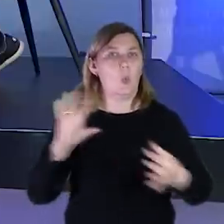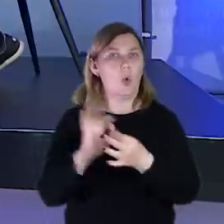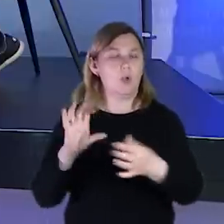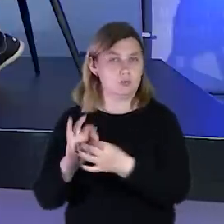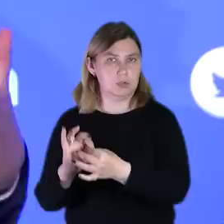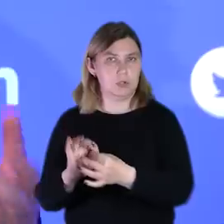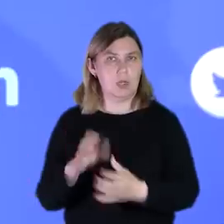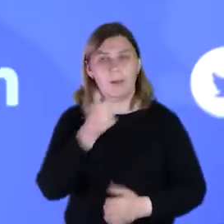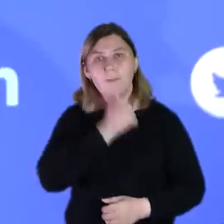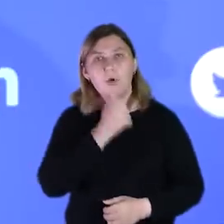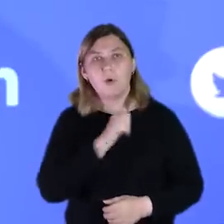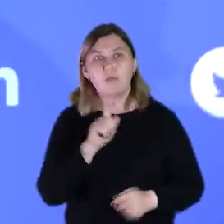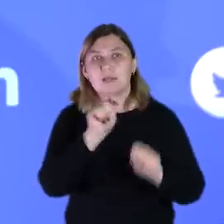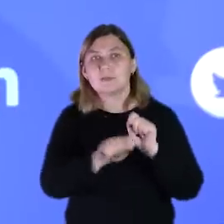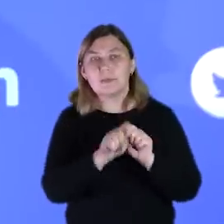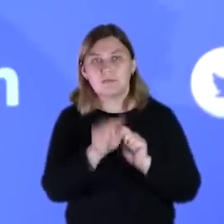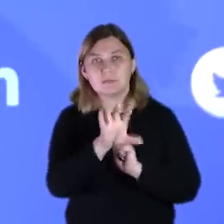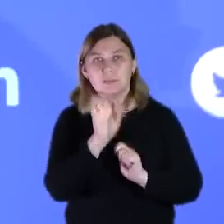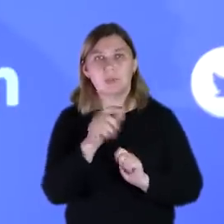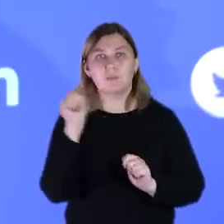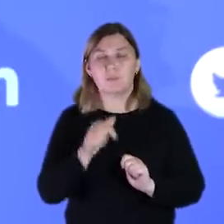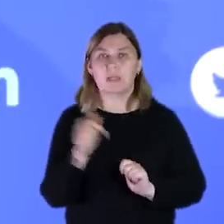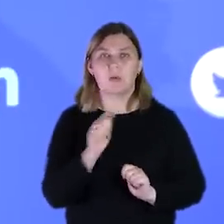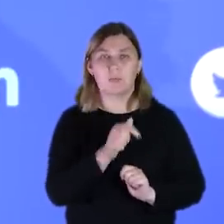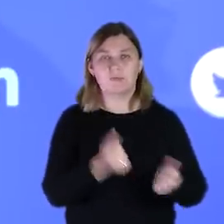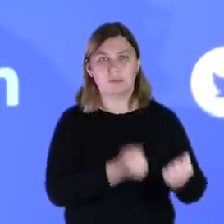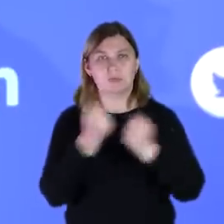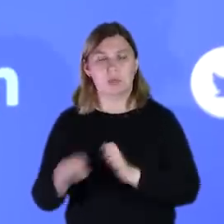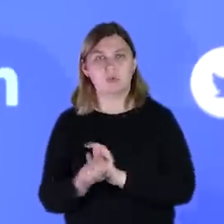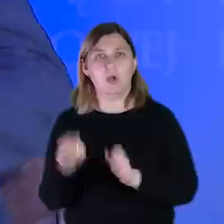Jeśli coś próbowali namierzyć, to mieli obowiązek przenieść do kontrwywiadu. A,